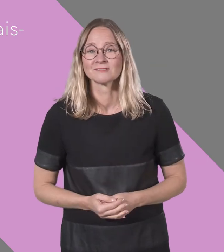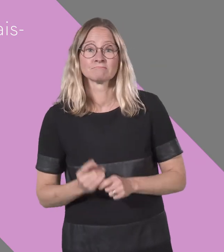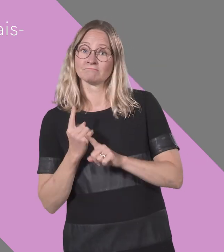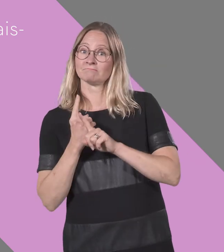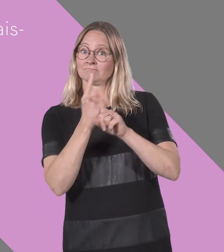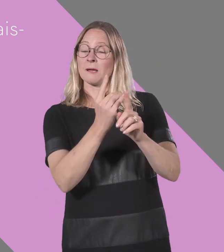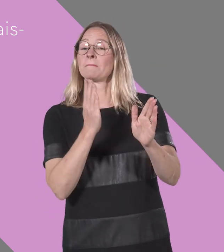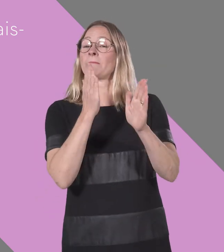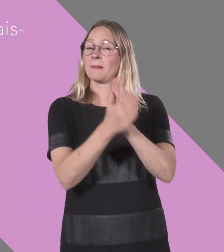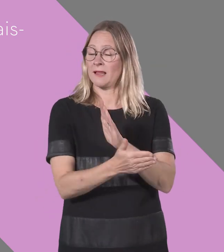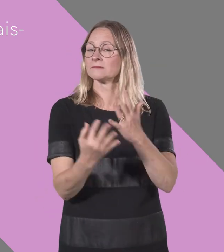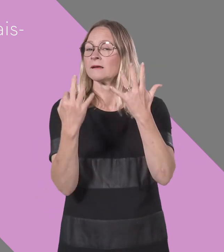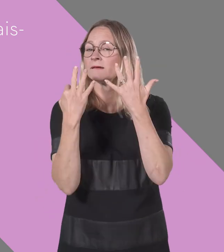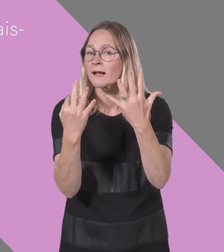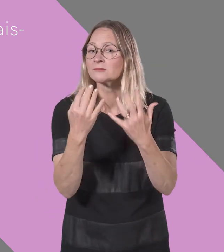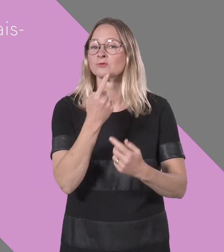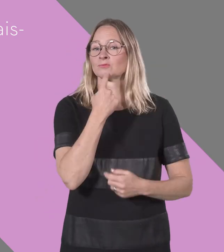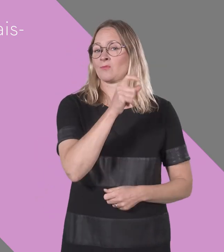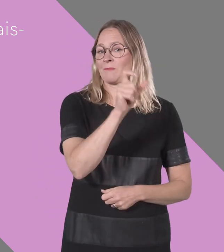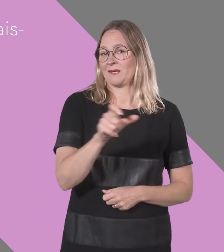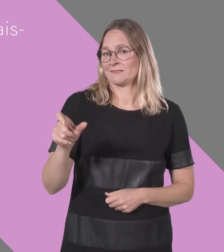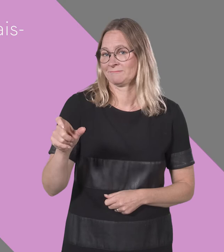Mukaan pääsee kahdeksan suomalaista.